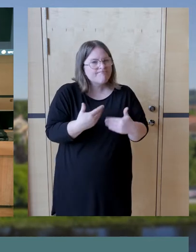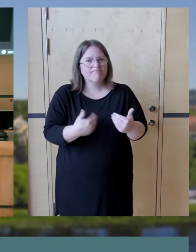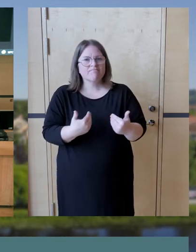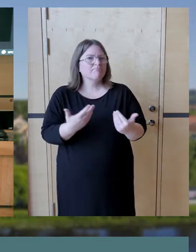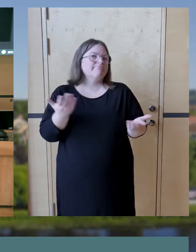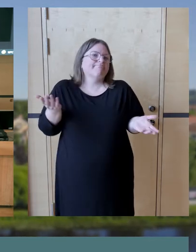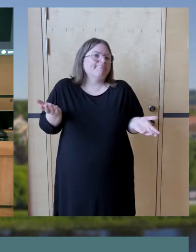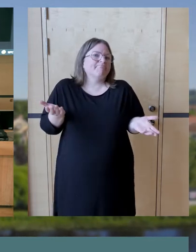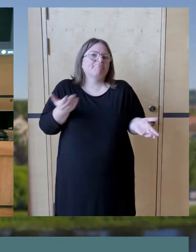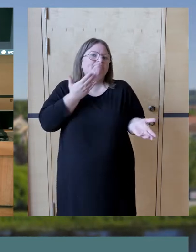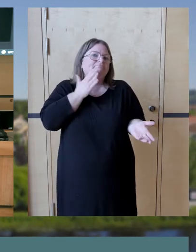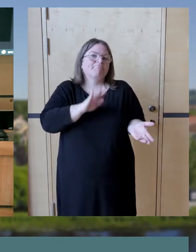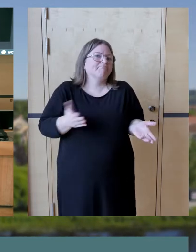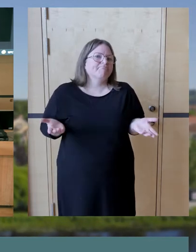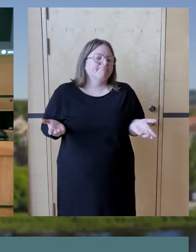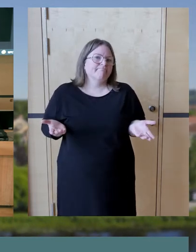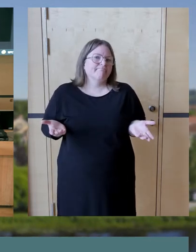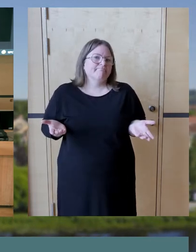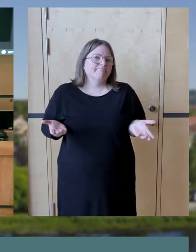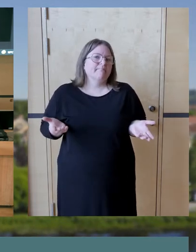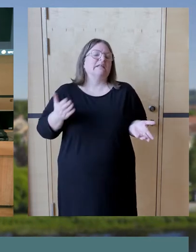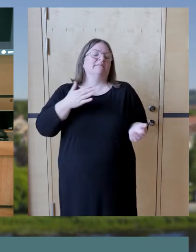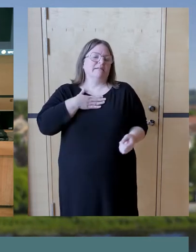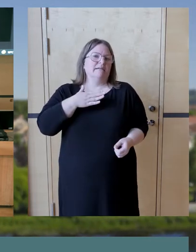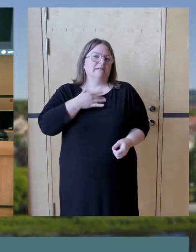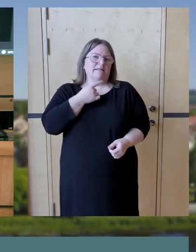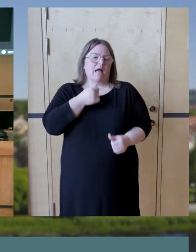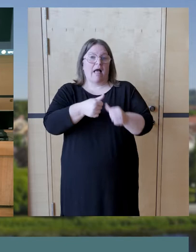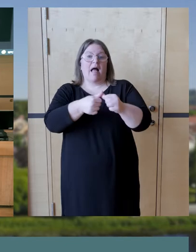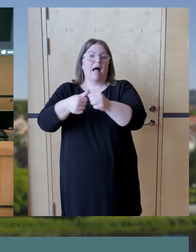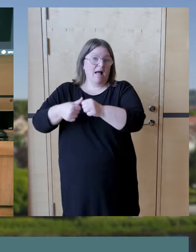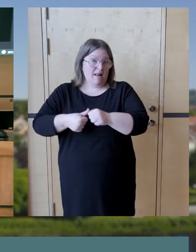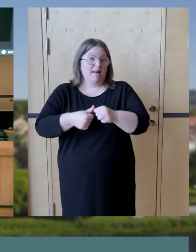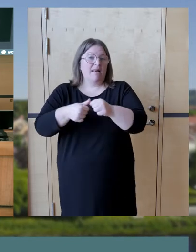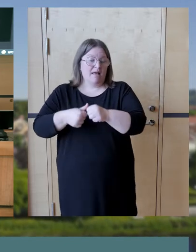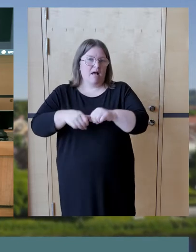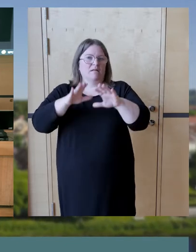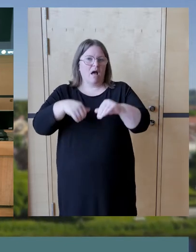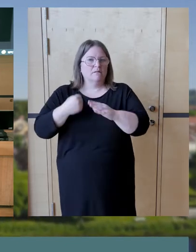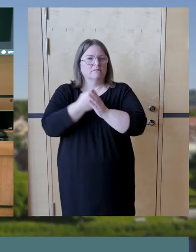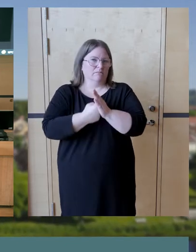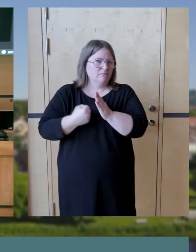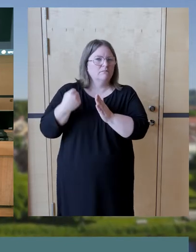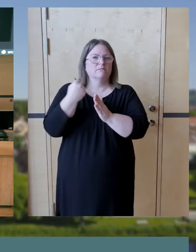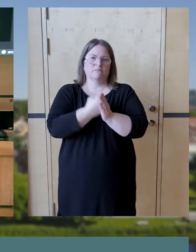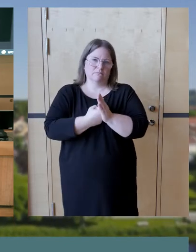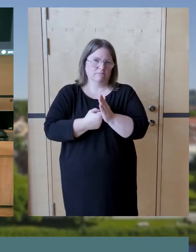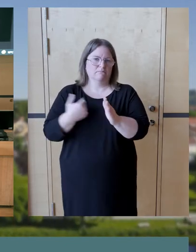Berätta Så att jag ville säga att alliansen har verkligen jobbat under tiden för det Men men